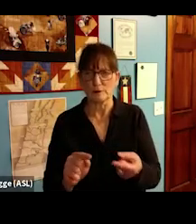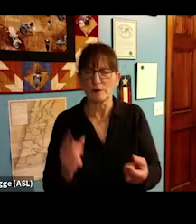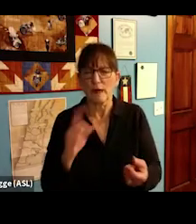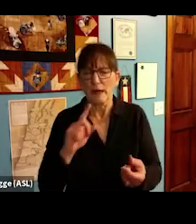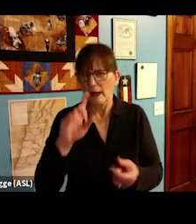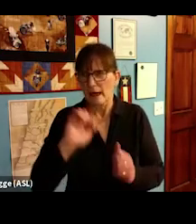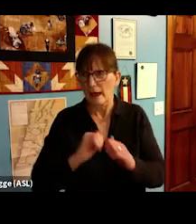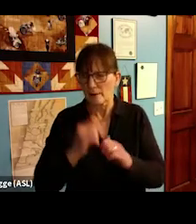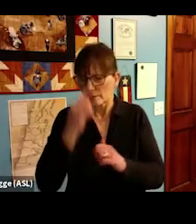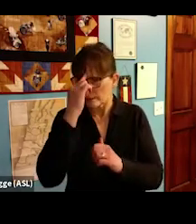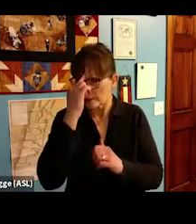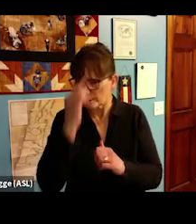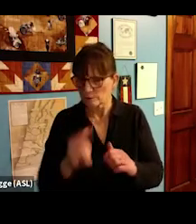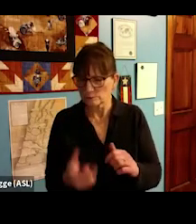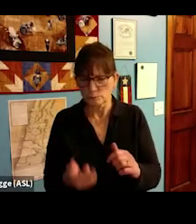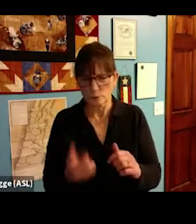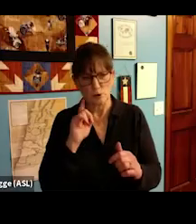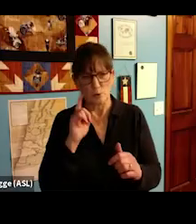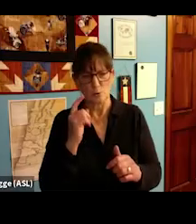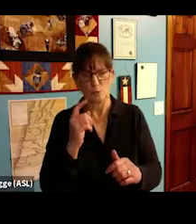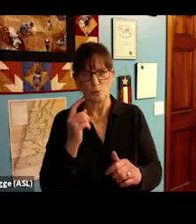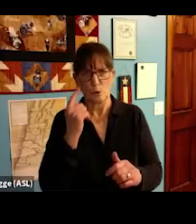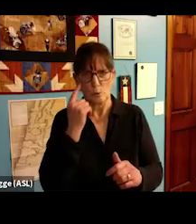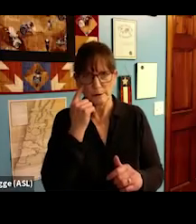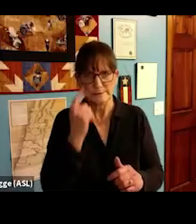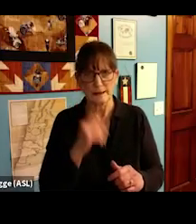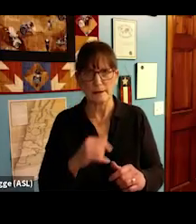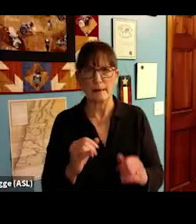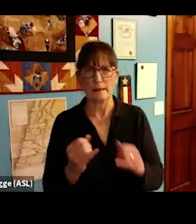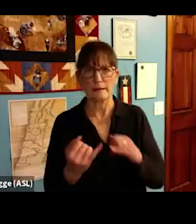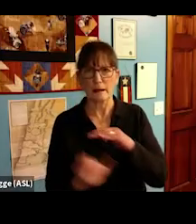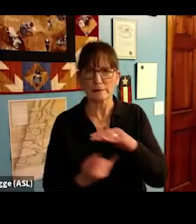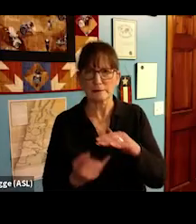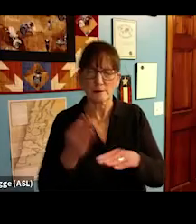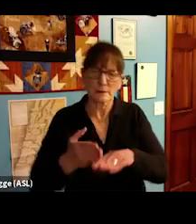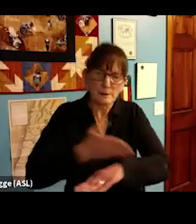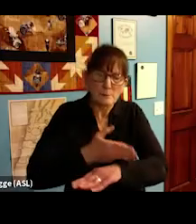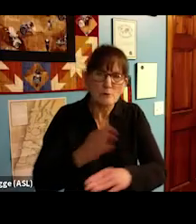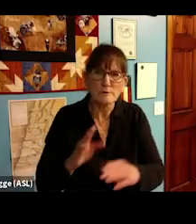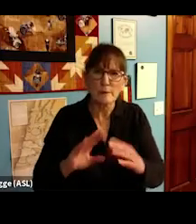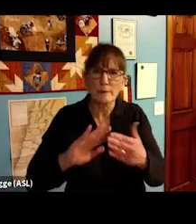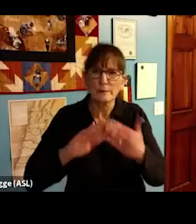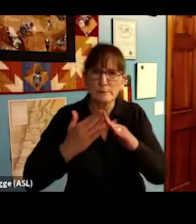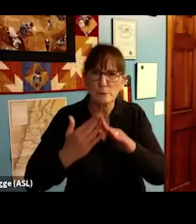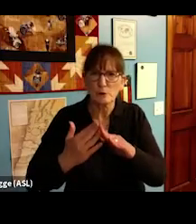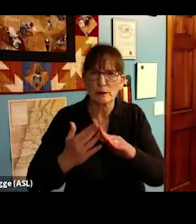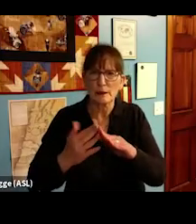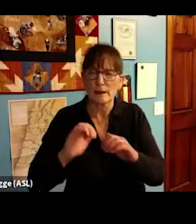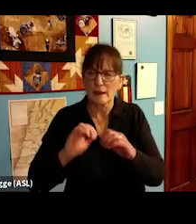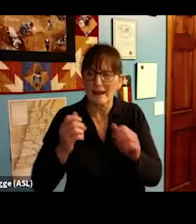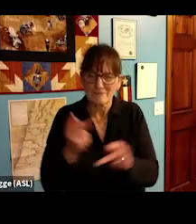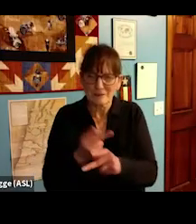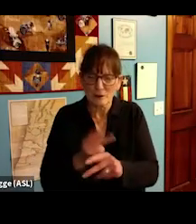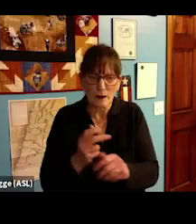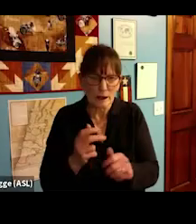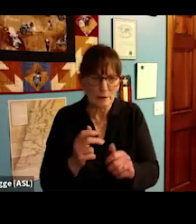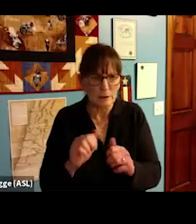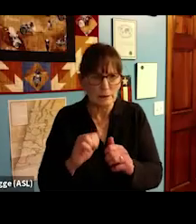en las oficinas del Seguro Social, incluyendo las solicitudes de tarjetas del Seguro Social. Las personas con situaciones que requieren atención inmediata